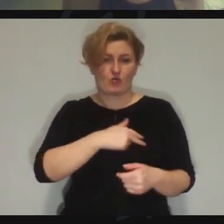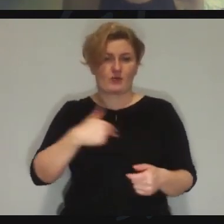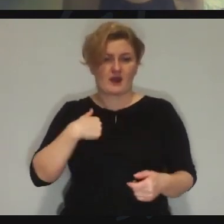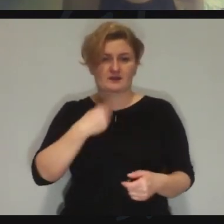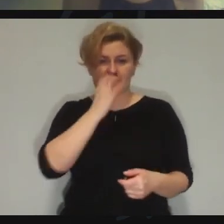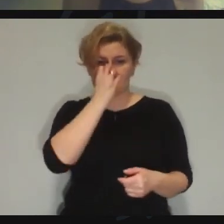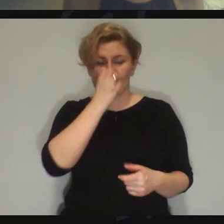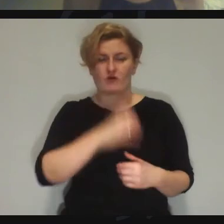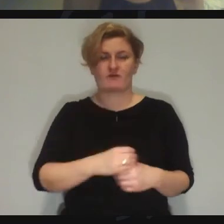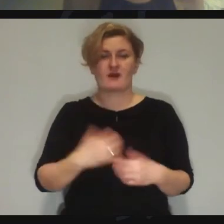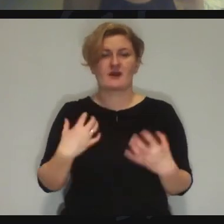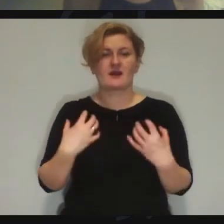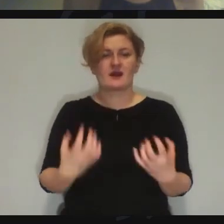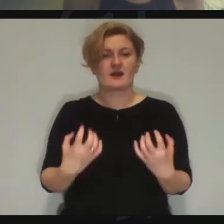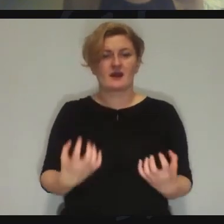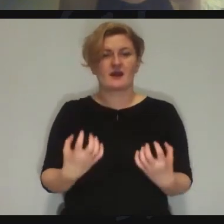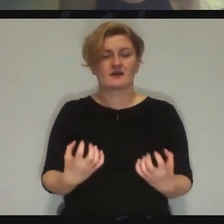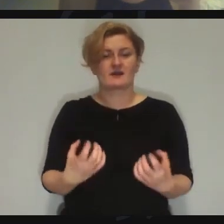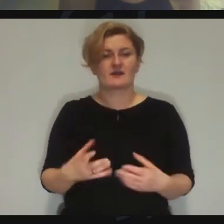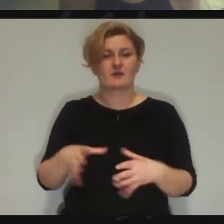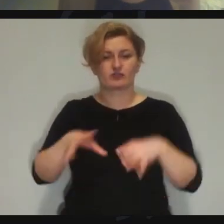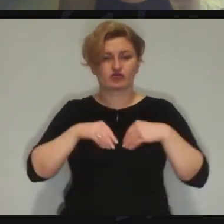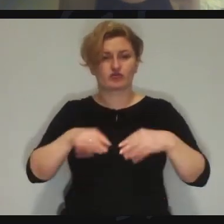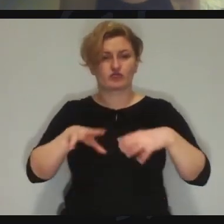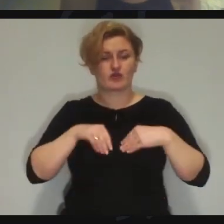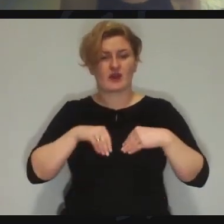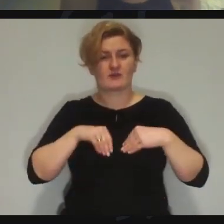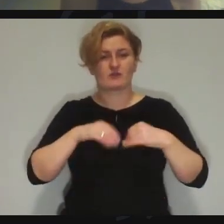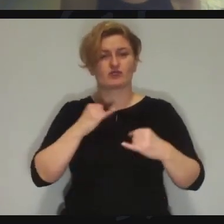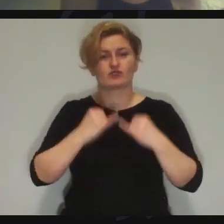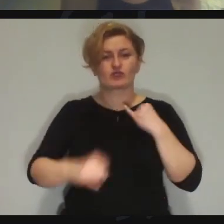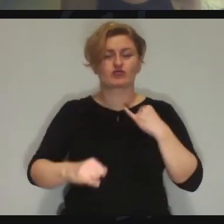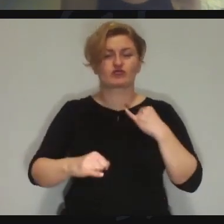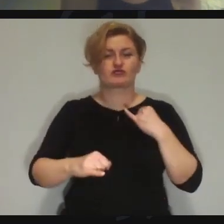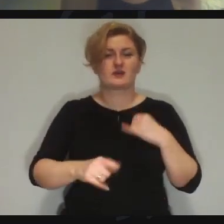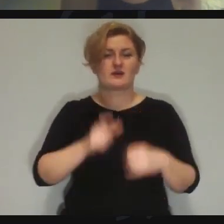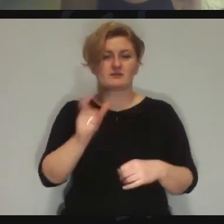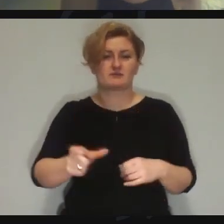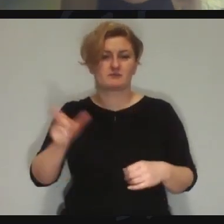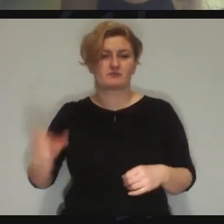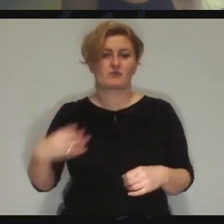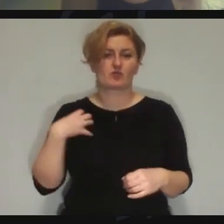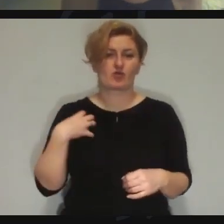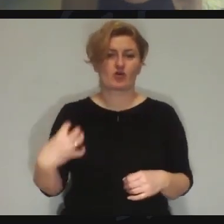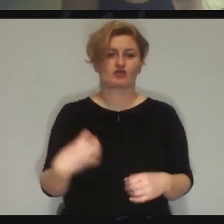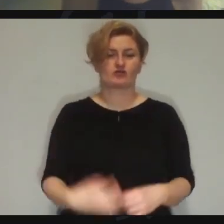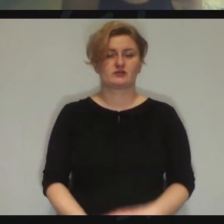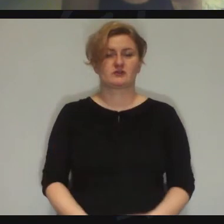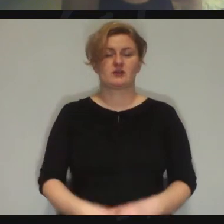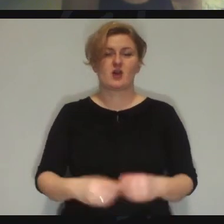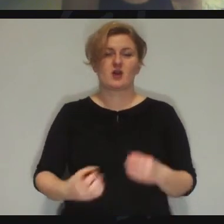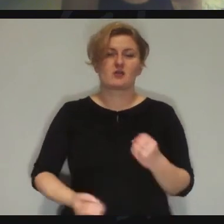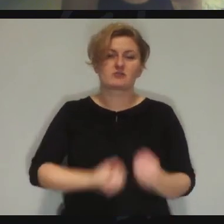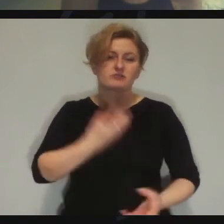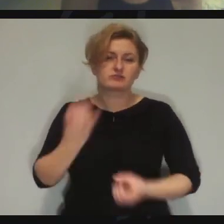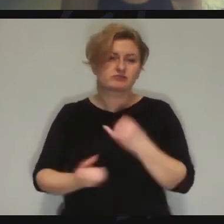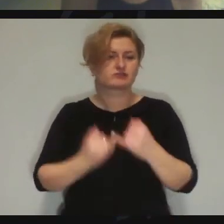Bardzo chętnie przyjmujemy różnych gości. Kuglarzy i nie tylko.